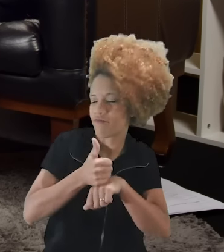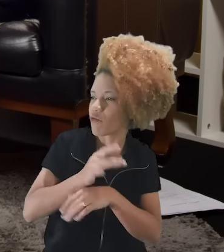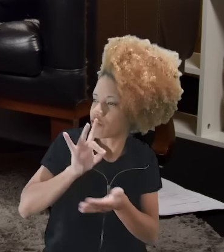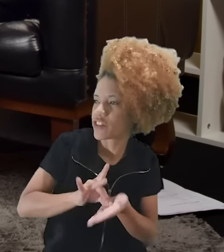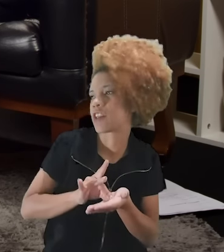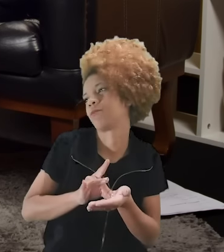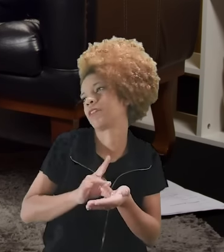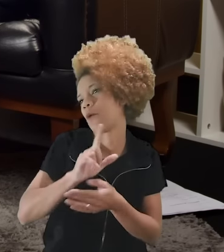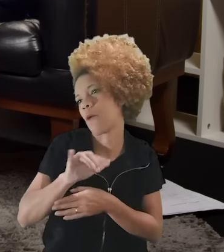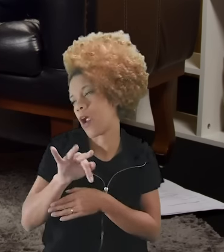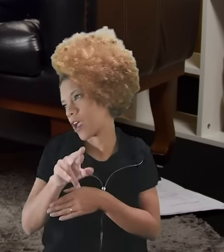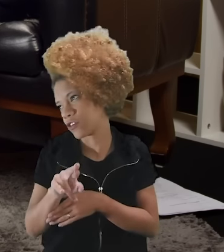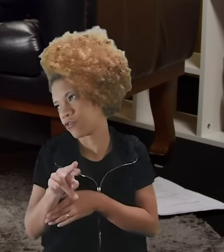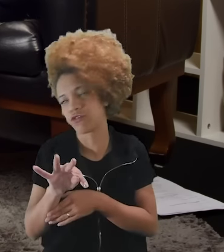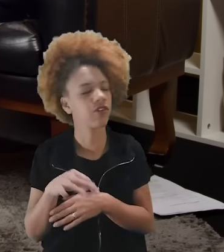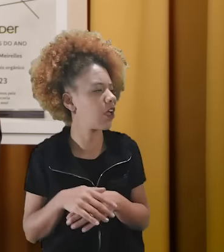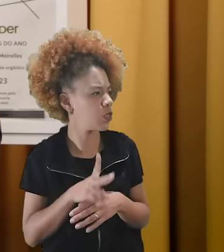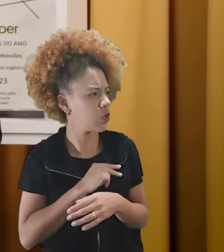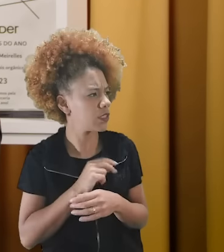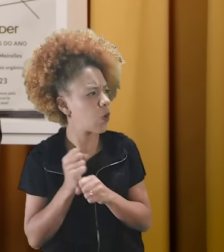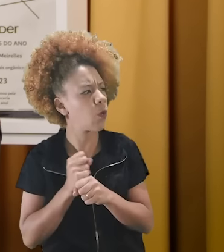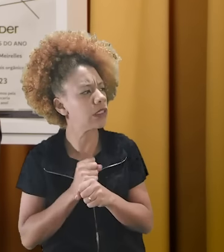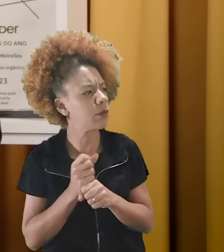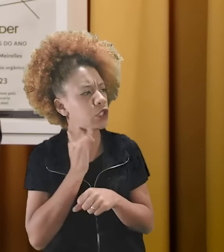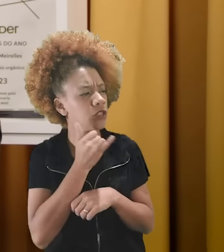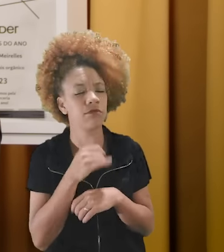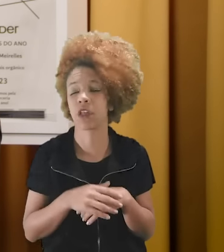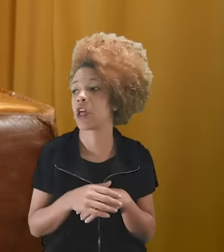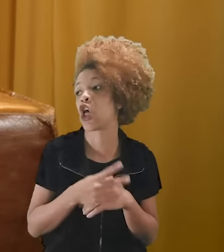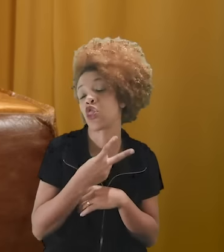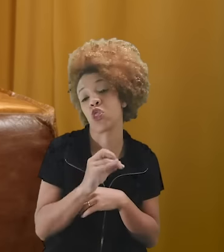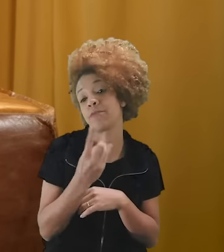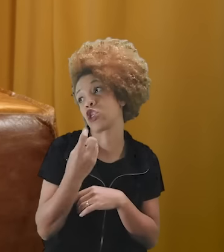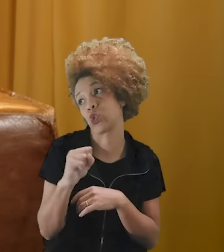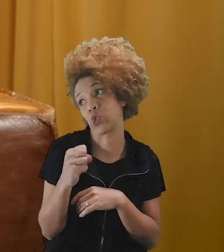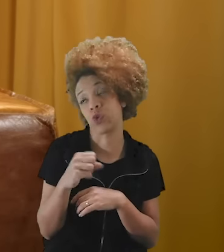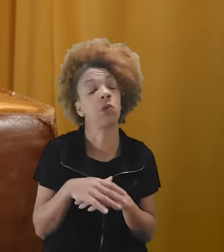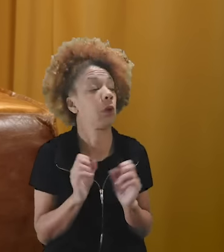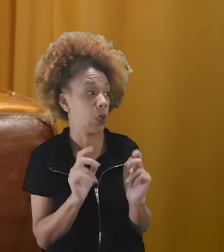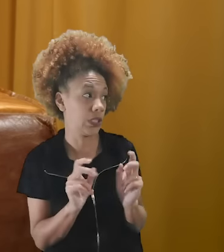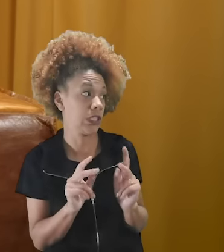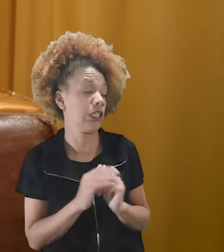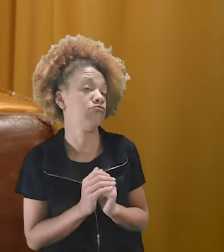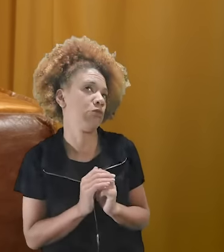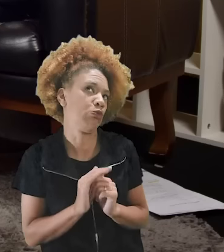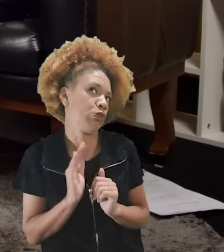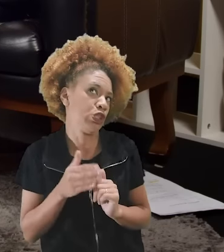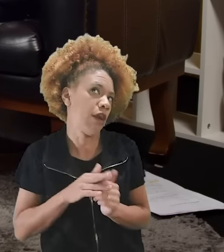ali da w e pô sensacional Você tem quanto tempo de narradora desde 2018 2018 Então você já tá fazendo